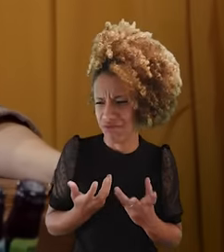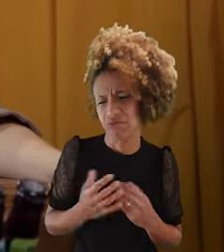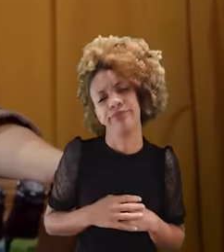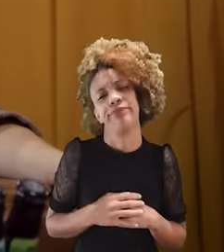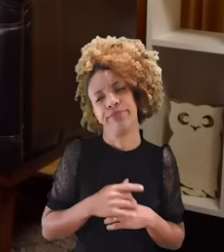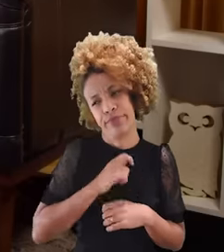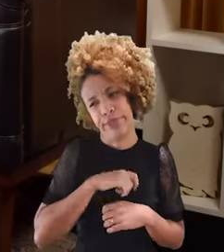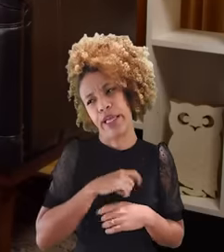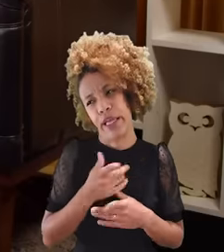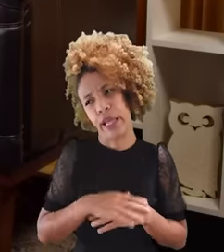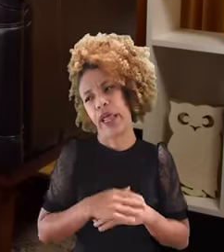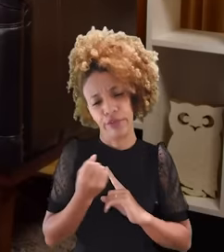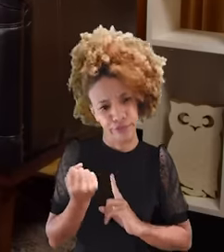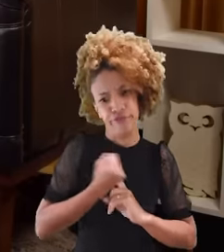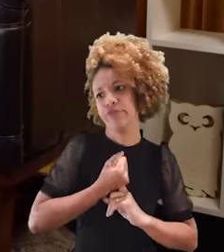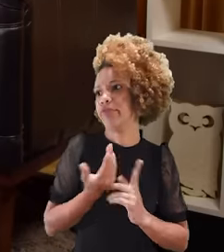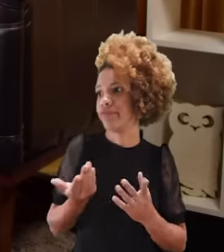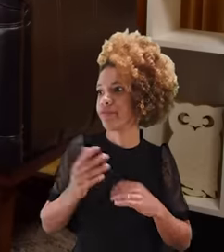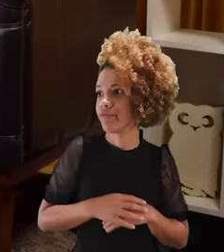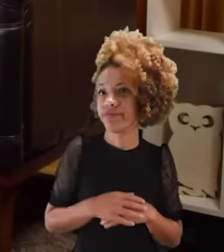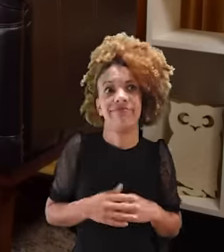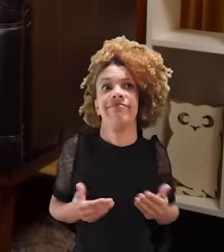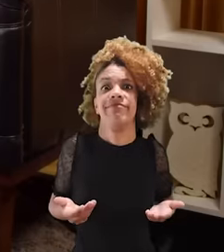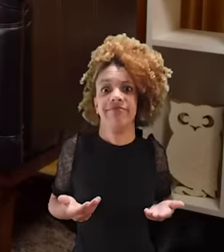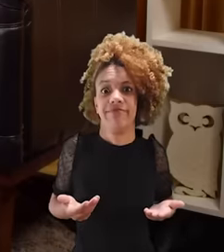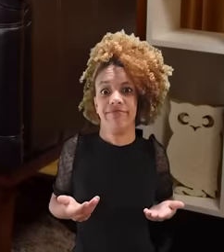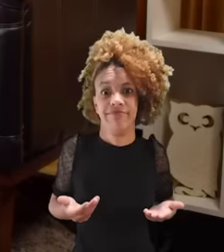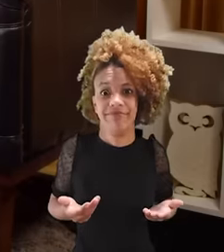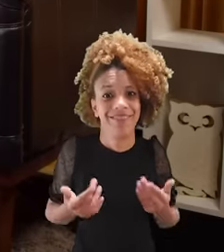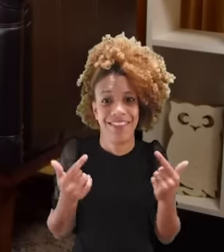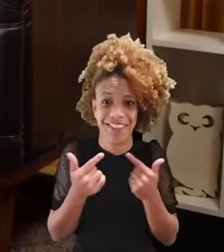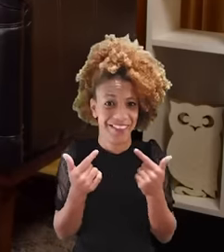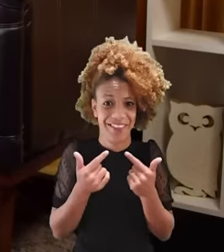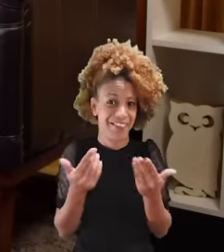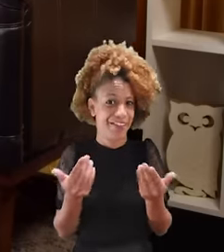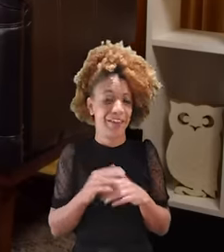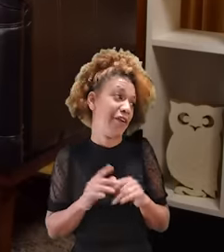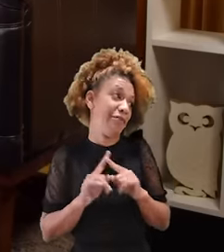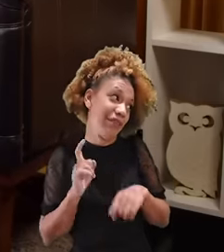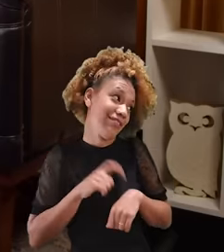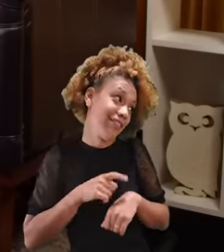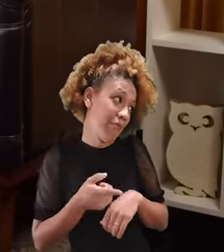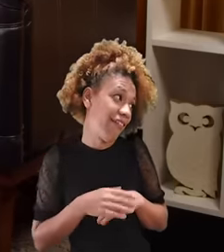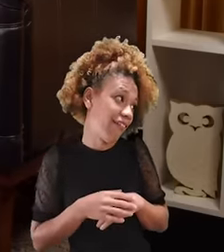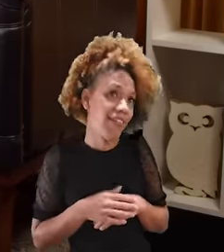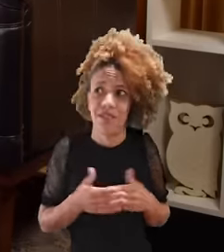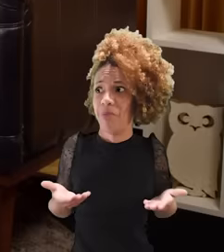sacanagem você enfiou uma faca em mim Toma uma faca mas ao mesmo tempo aí Nem fala né mas sabe